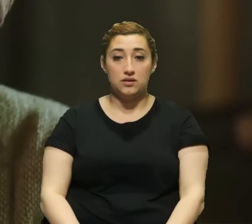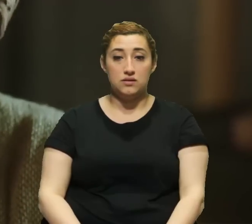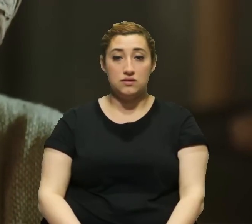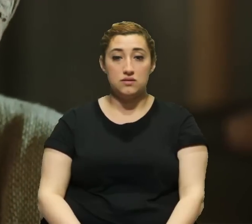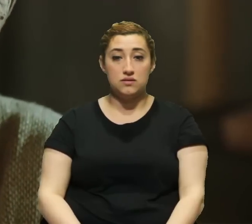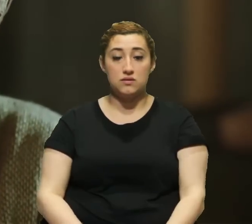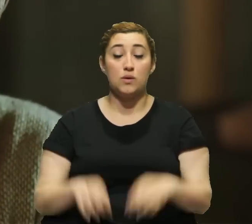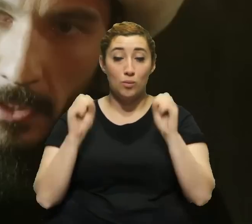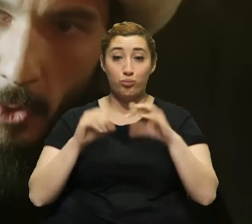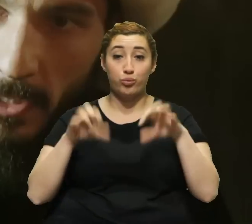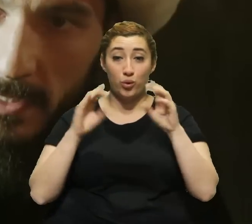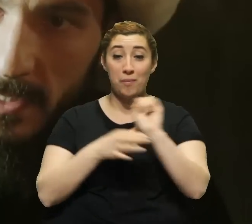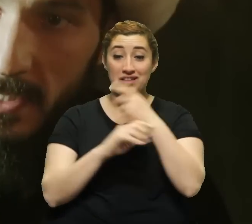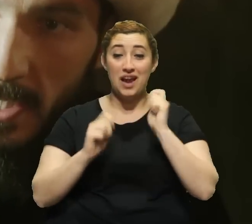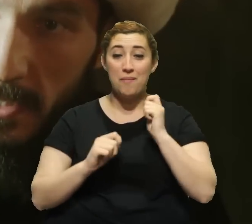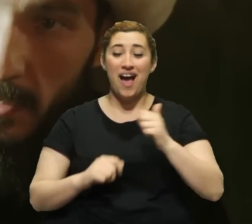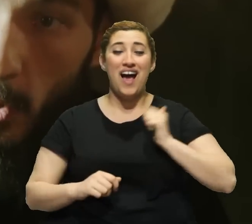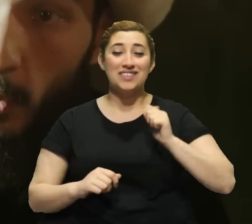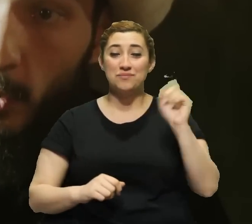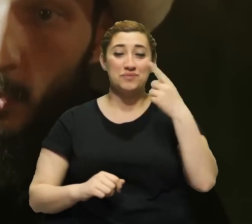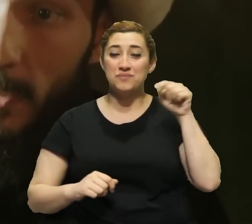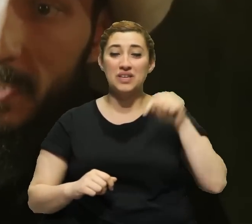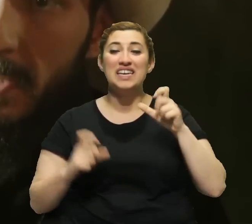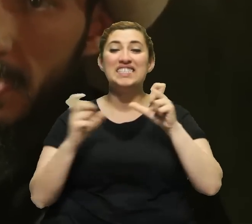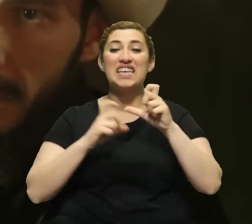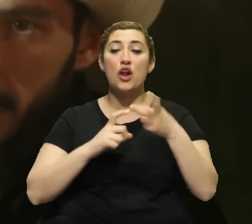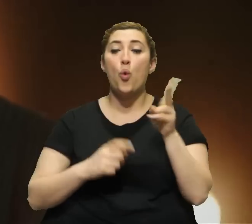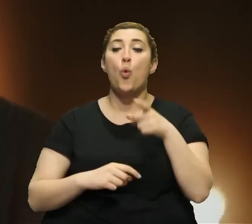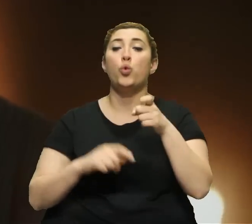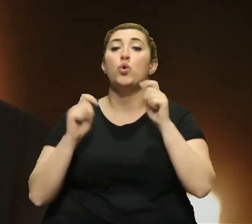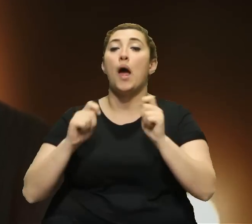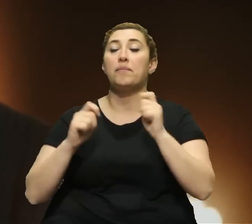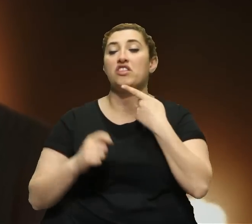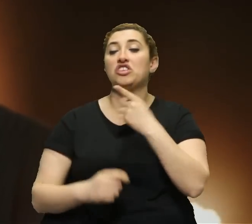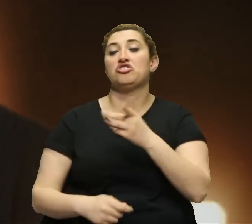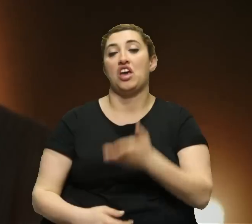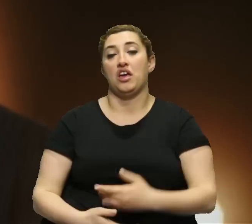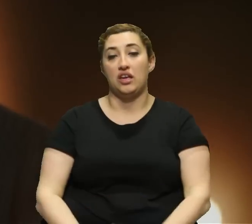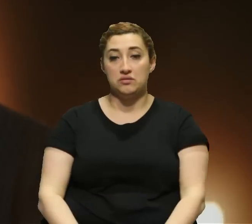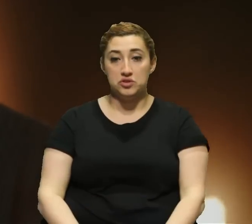Büyü marifetiyle Kolağası Sarı Ağa'yı öldürdüğünden şikayetçidir.